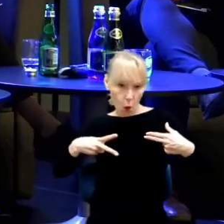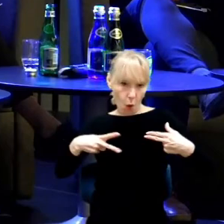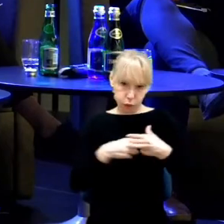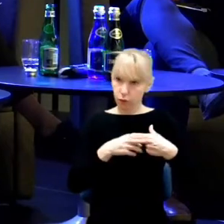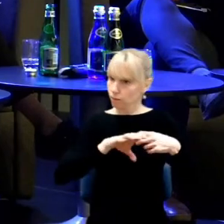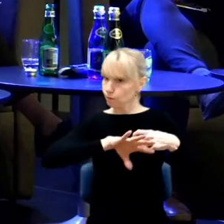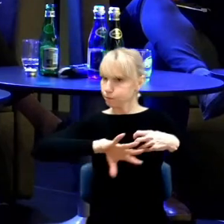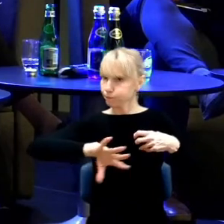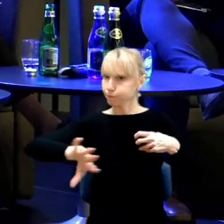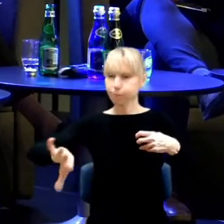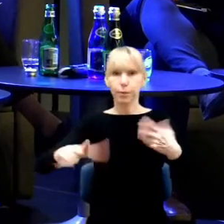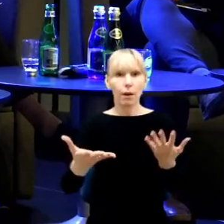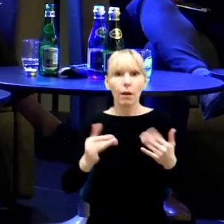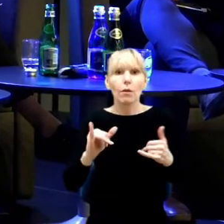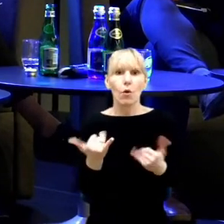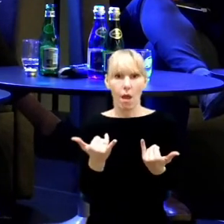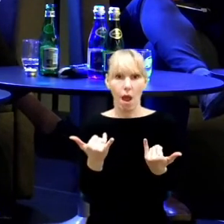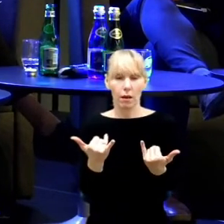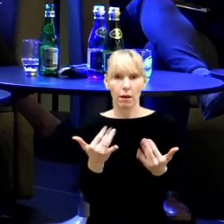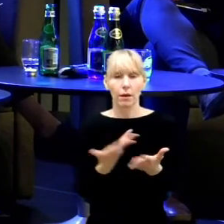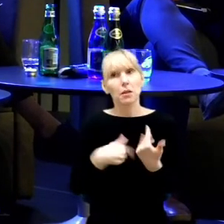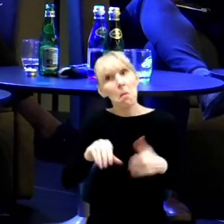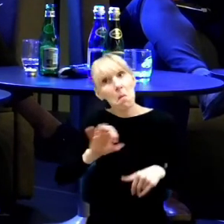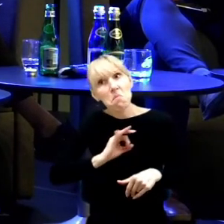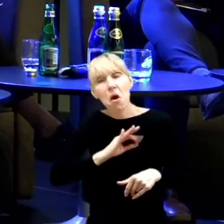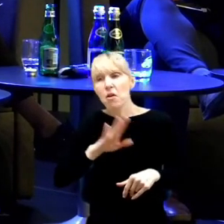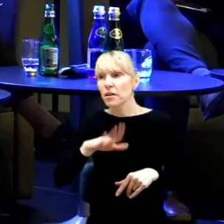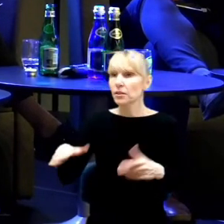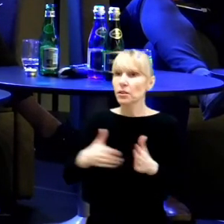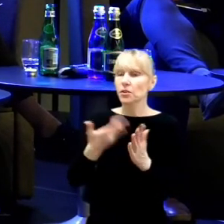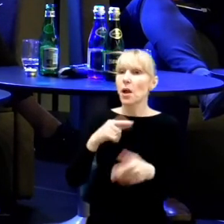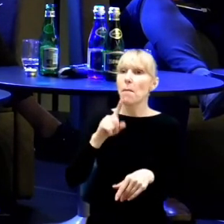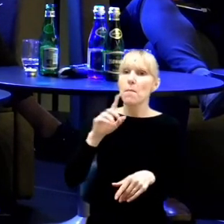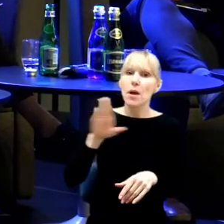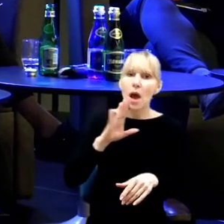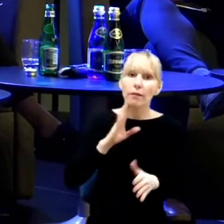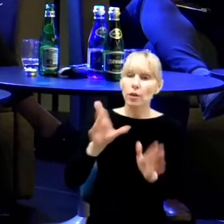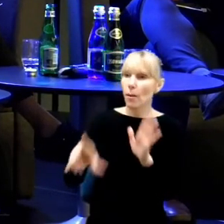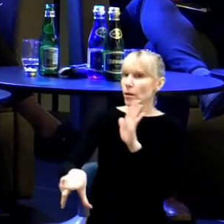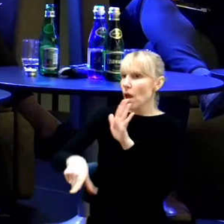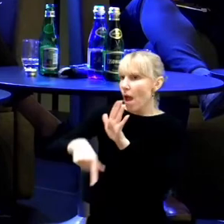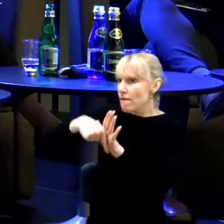W związku z tym, moje dzieci prawdopodobnie wybrałyby jak już to Gdynię na wzgórzach niż Hel.